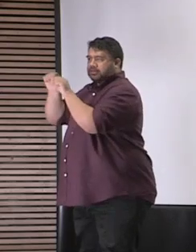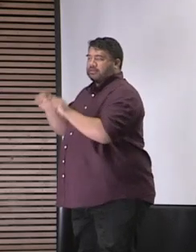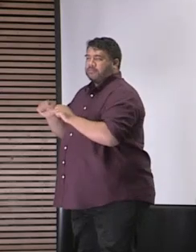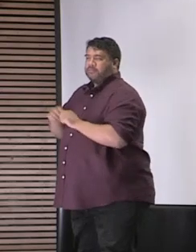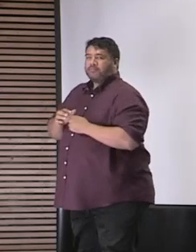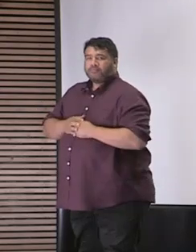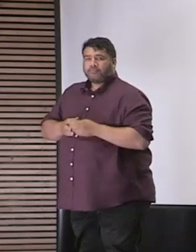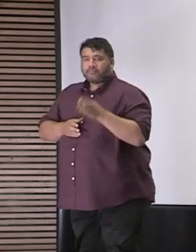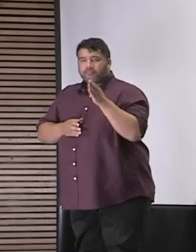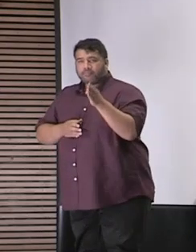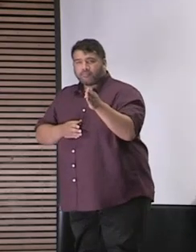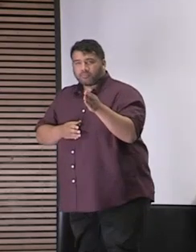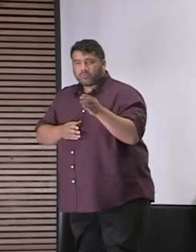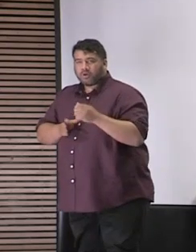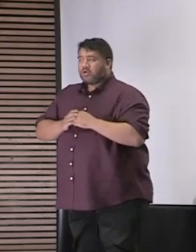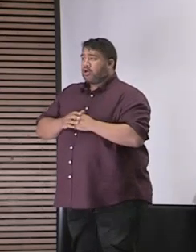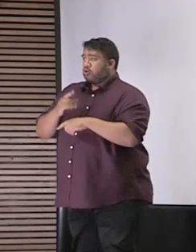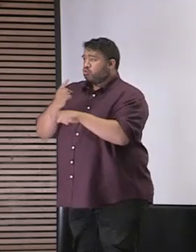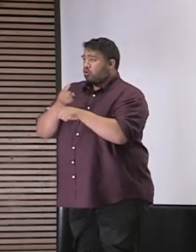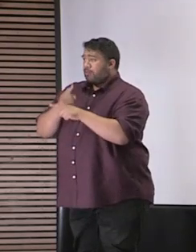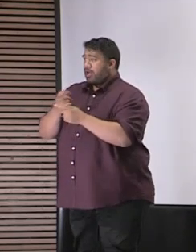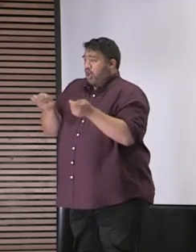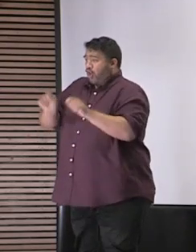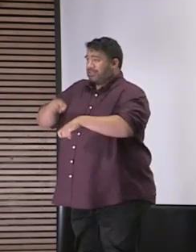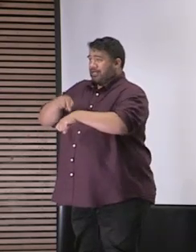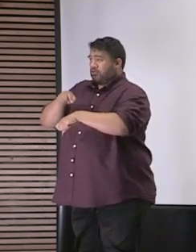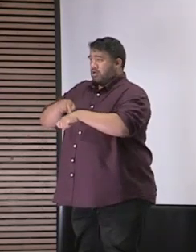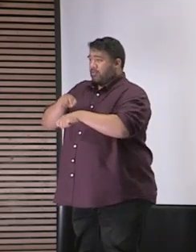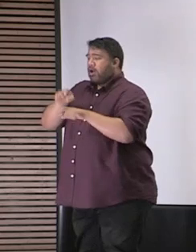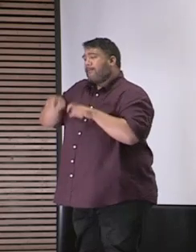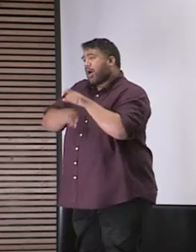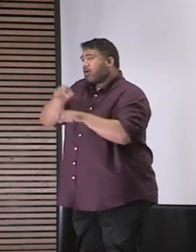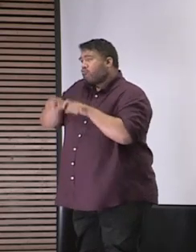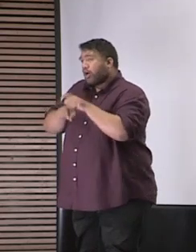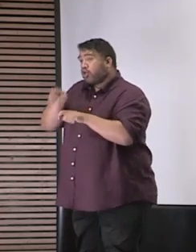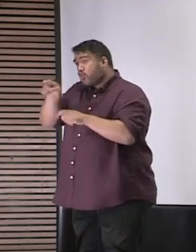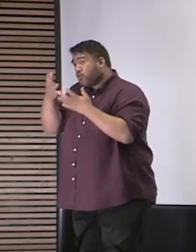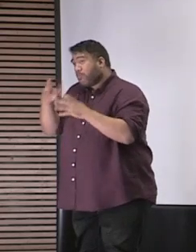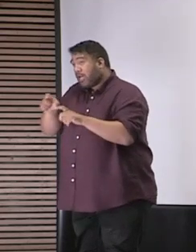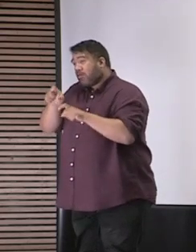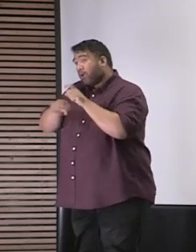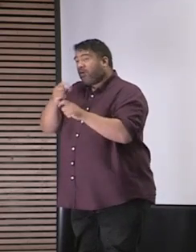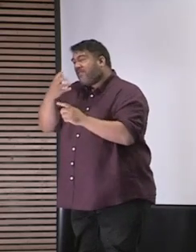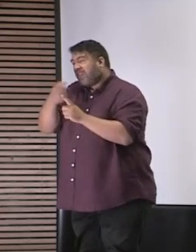prueba haya pasado por la evaluación reglamentaria adecuada. Estoy muy confiado Tenemos nuestro Laboratorio de